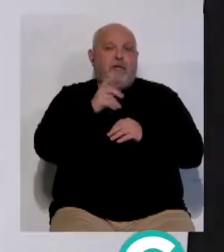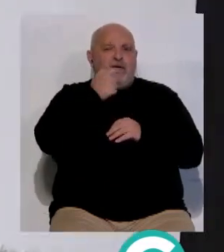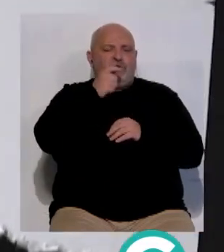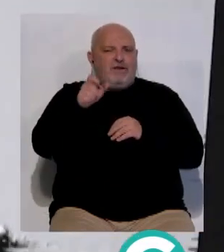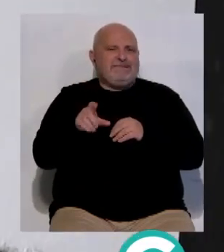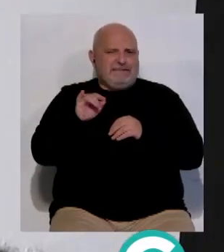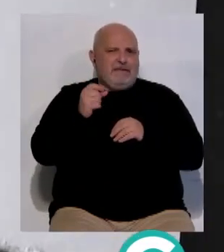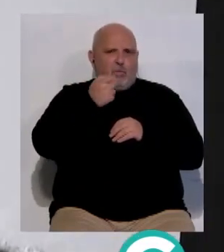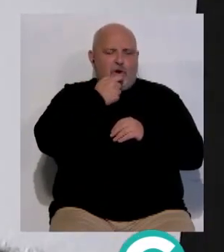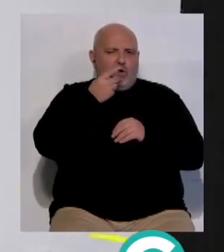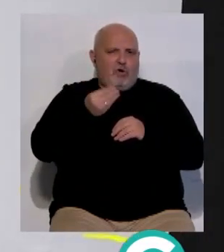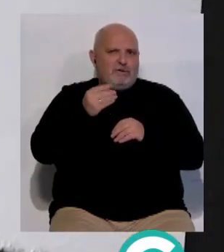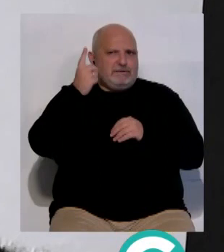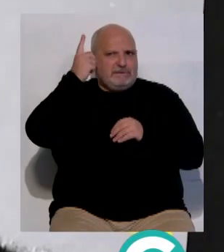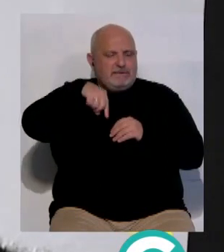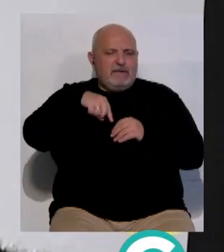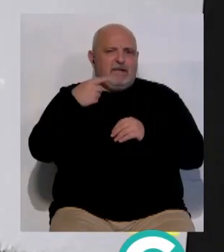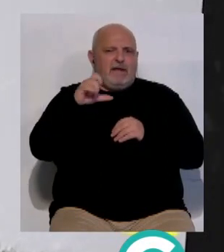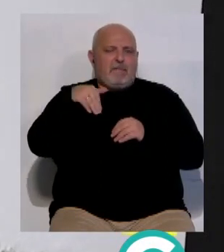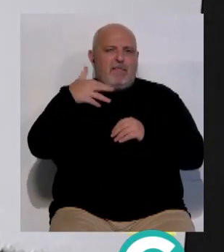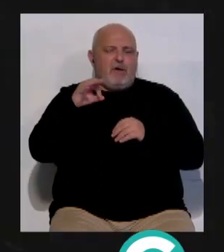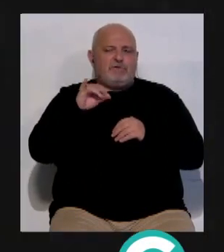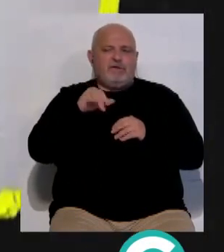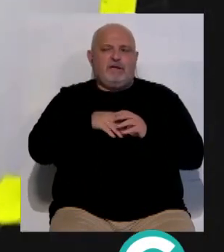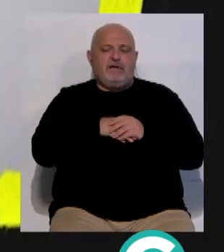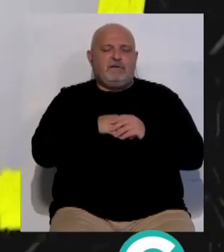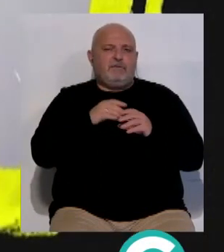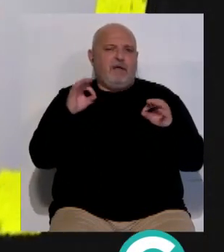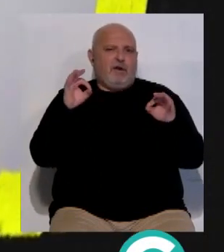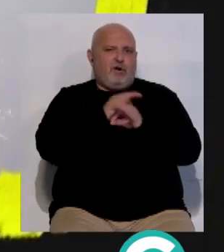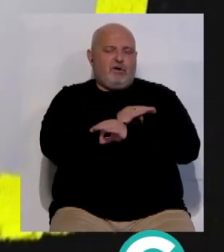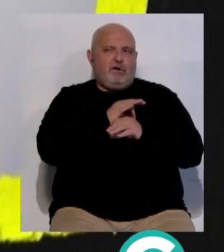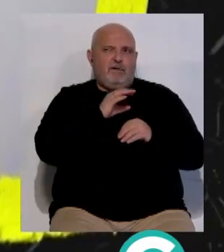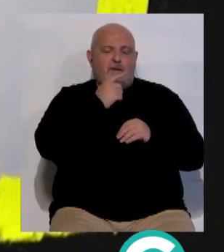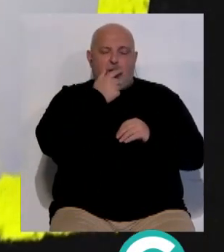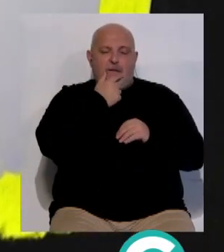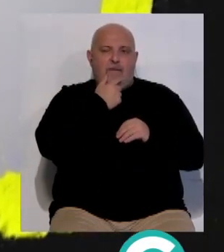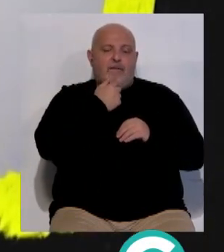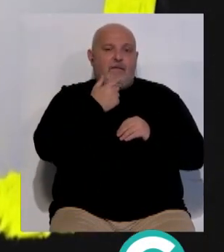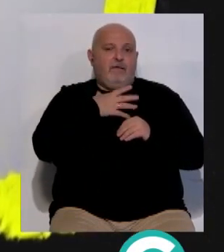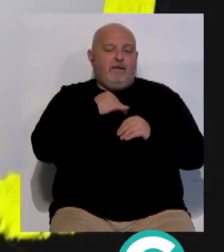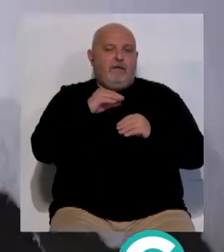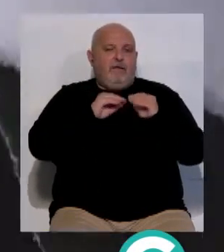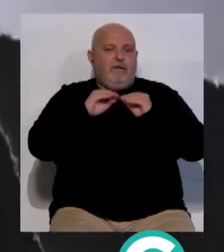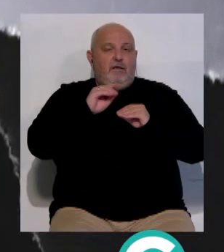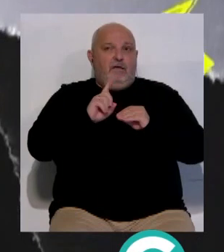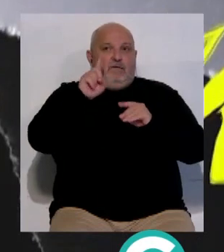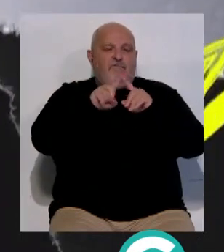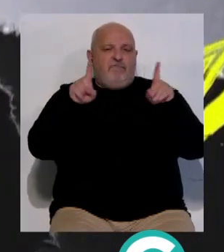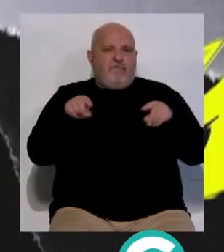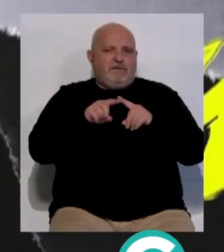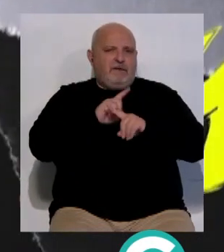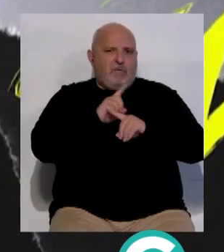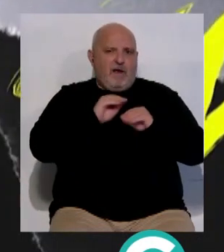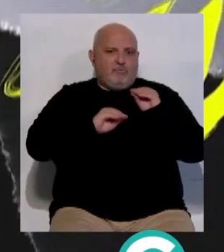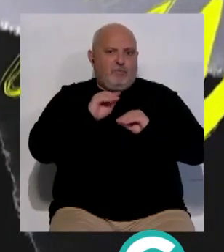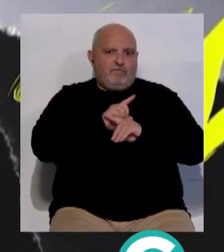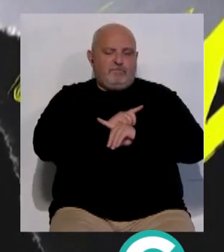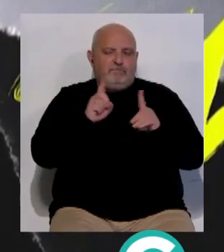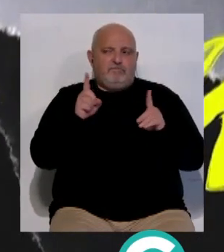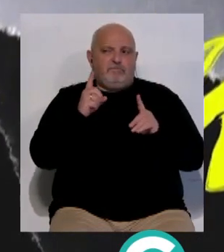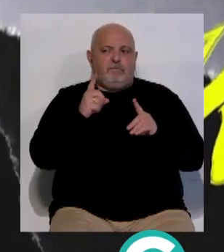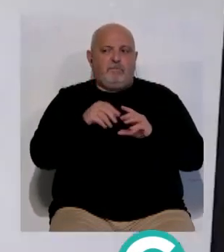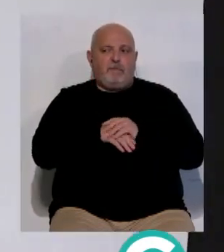Jesús un buen árbitro ha cometido un error que lo podía haber subado bar y no lo ha hecho o él mismo